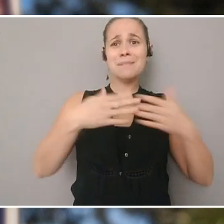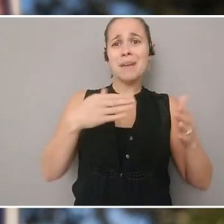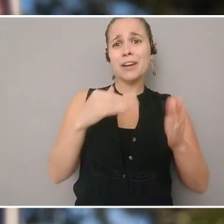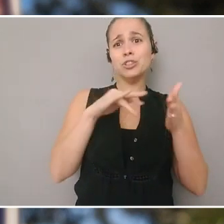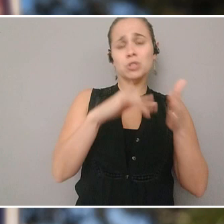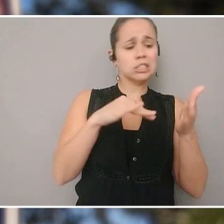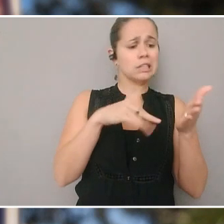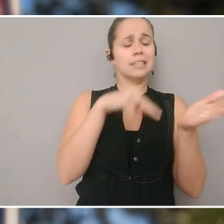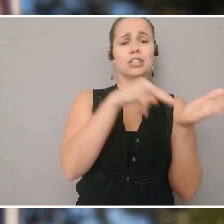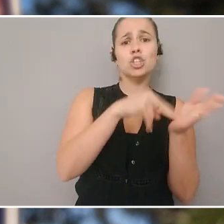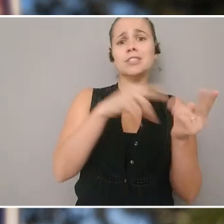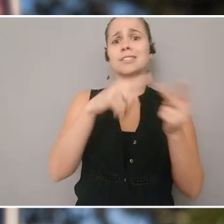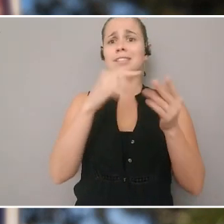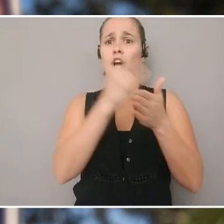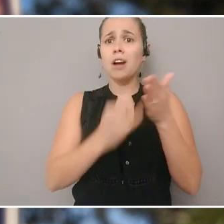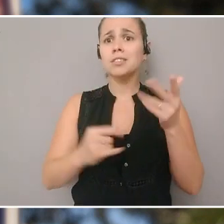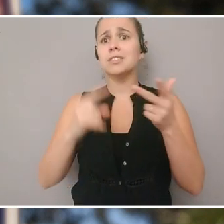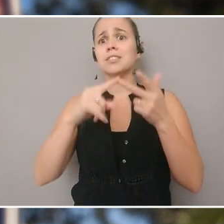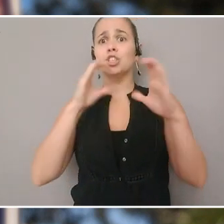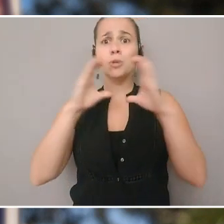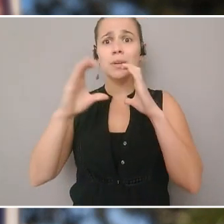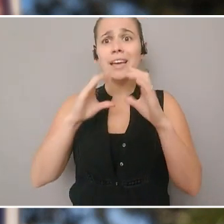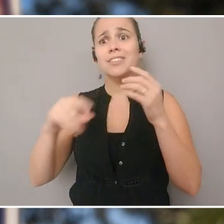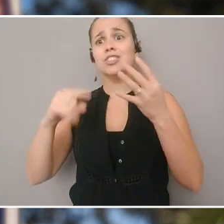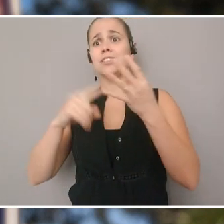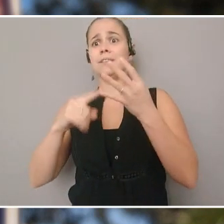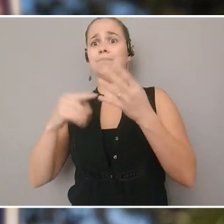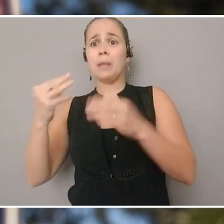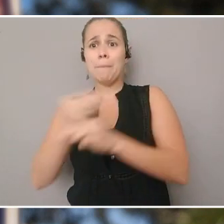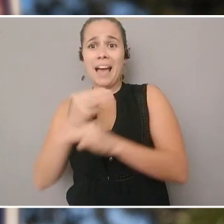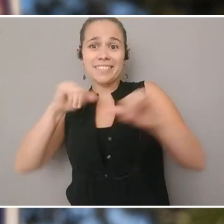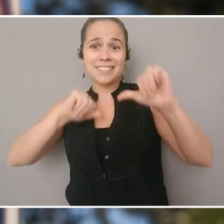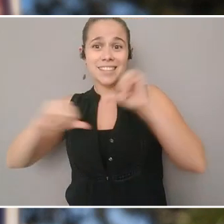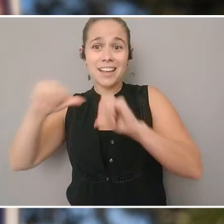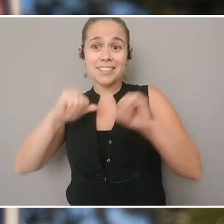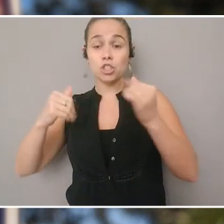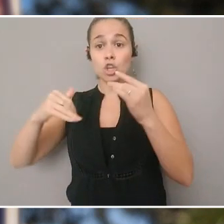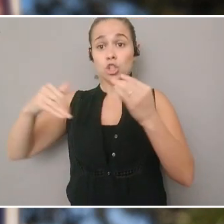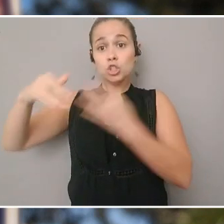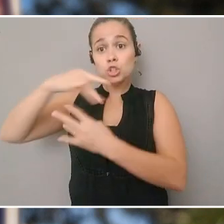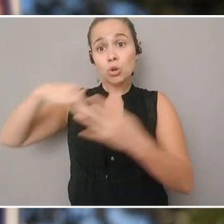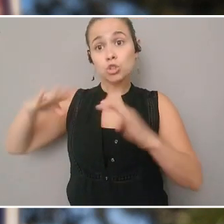matemáticas y Ciencias, Comunicaciones,